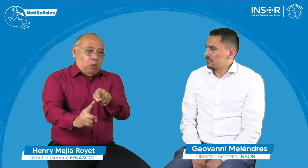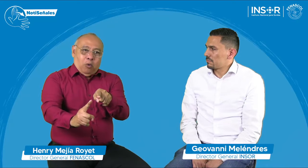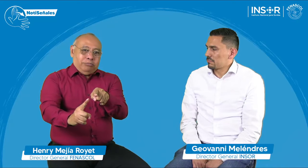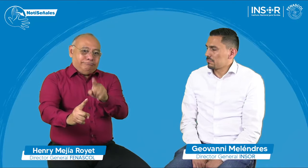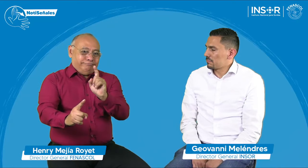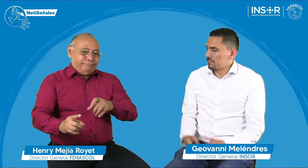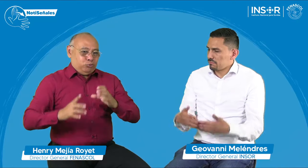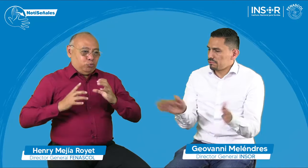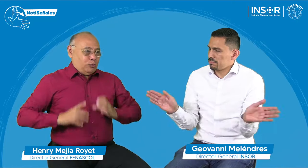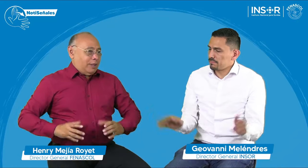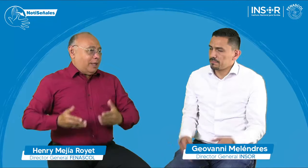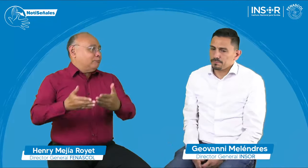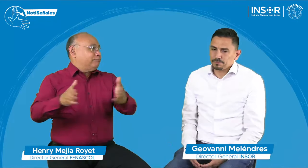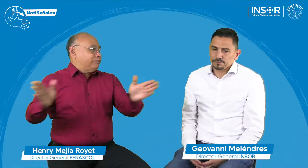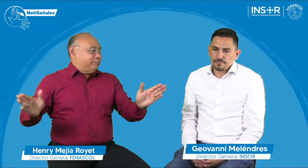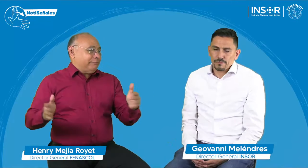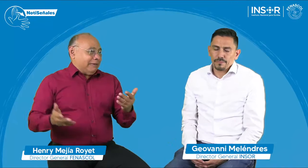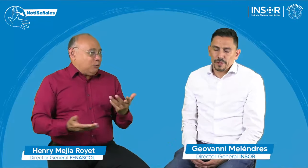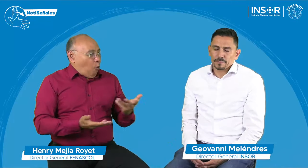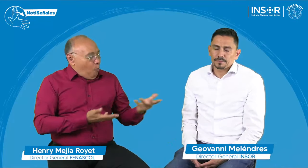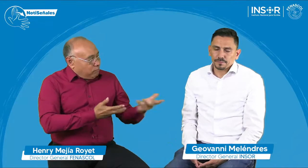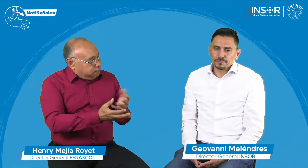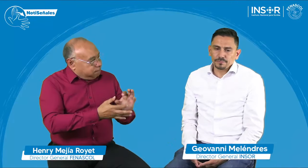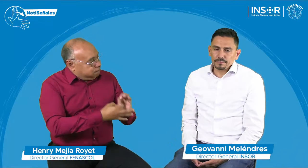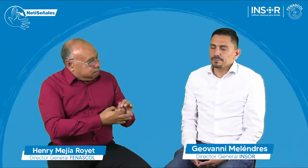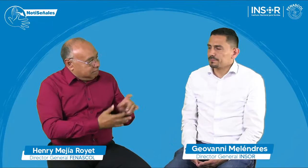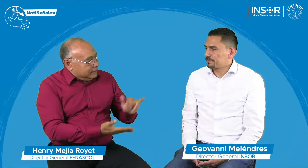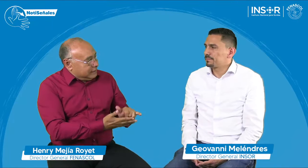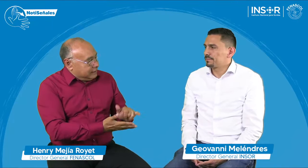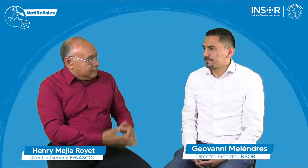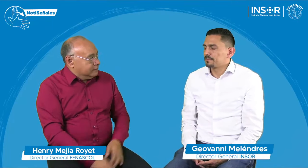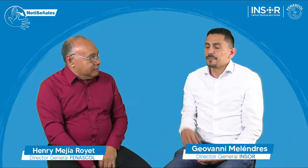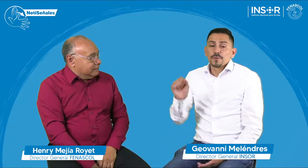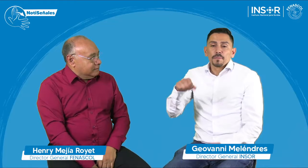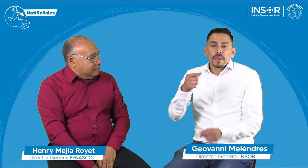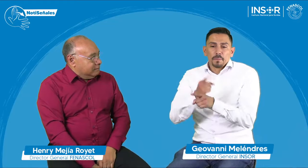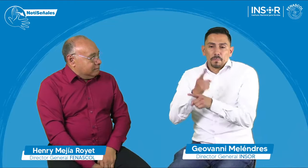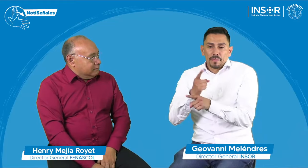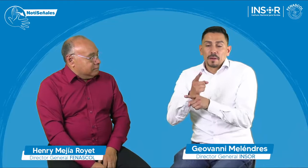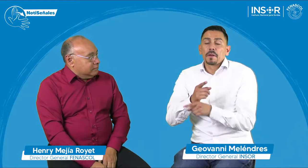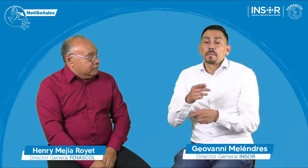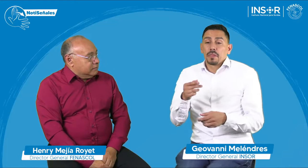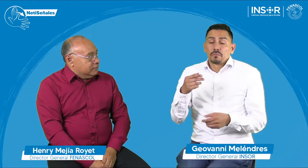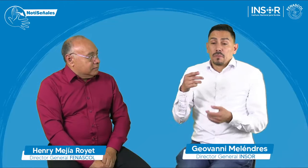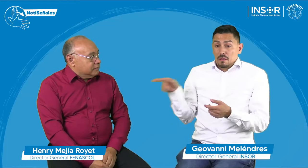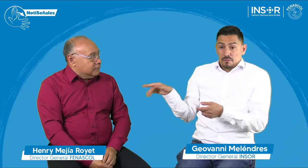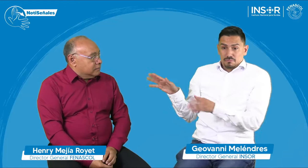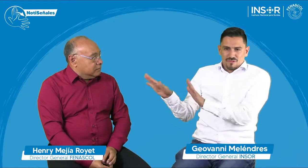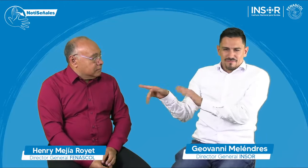mancomunada con el INSOR para que se vea que el el